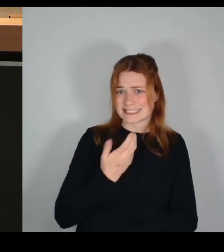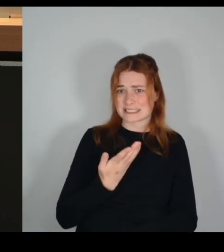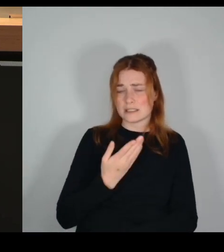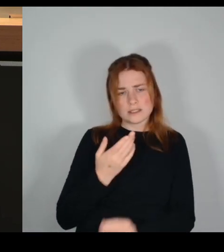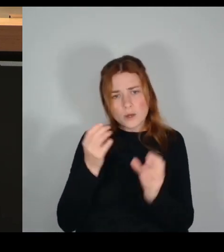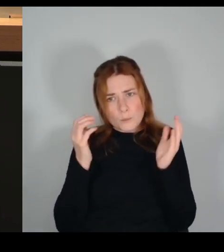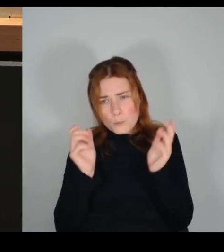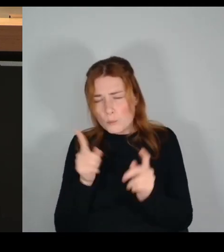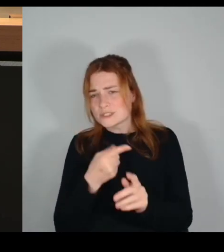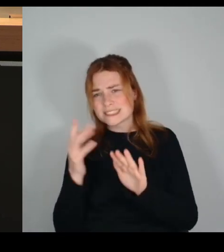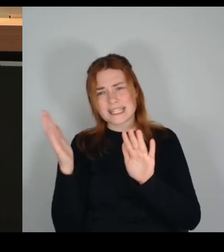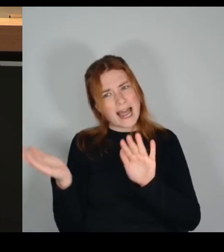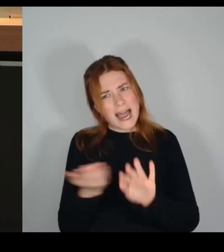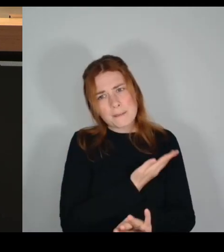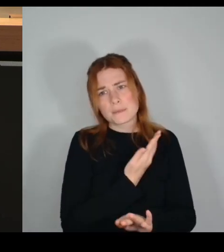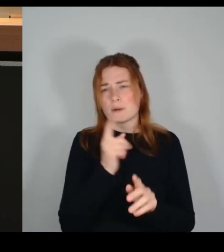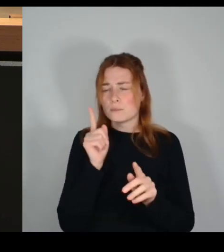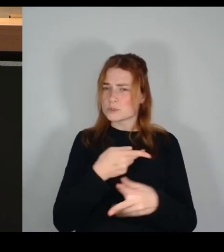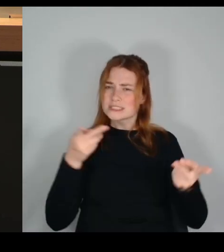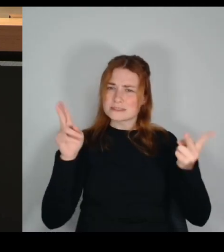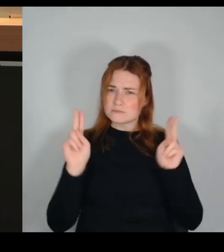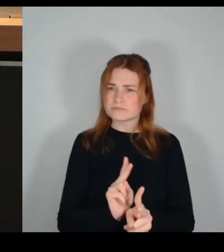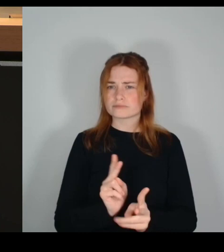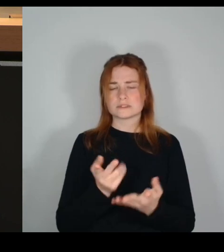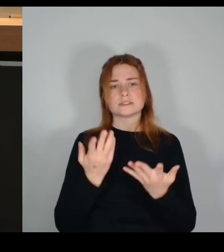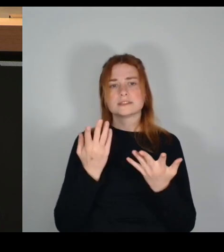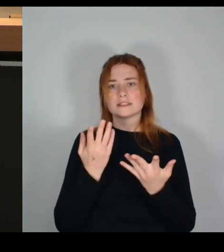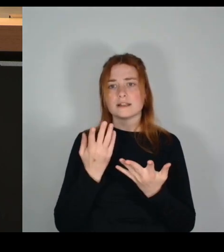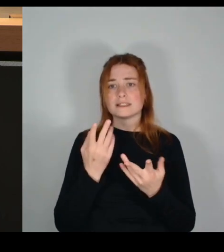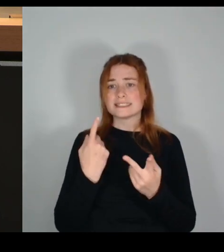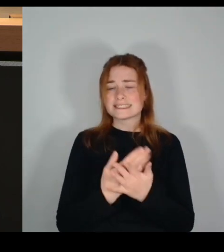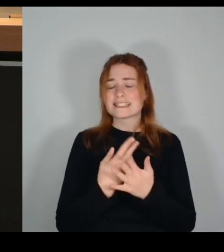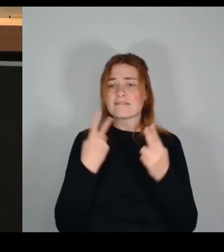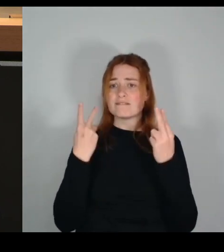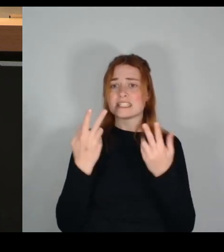denn all die versteckten Armen? Und jetzt zu glauben ist doch gut, wenn die keine Leistungen in Anspruch